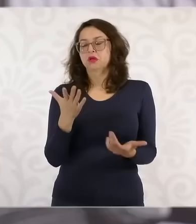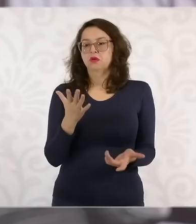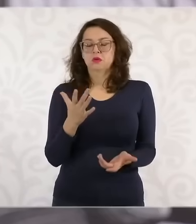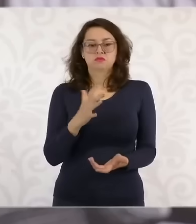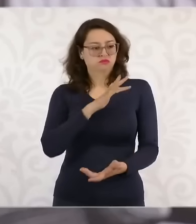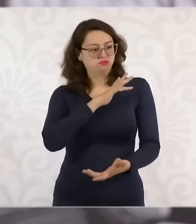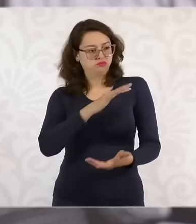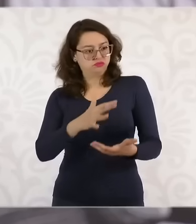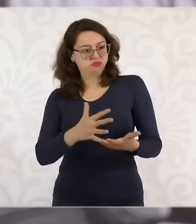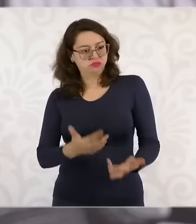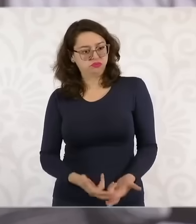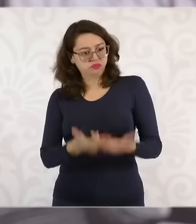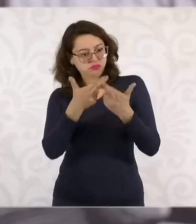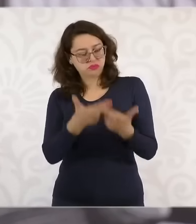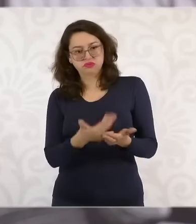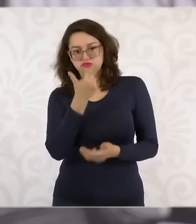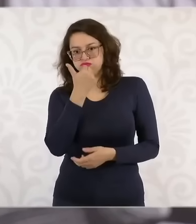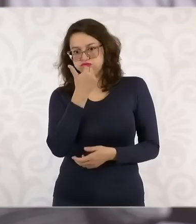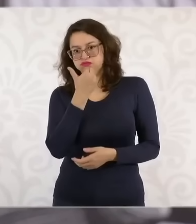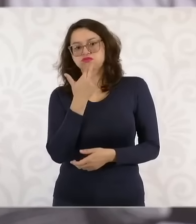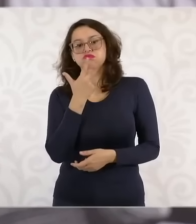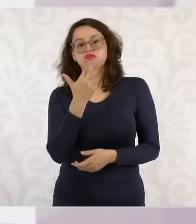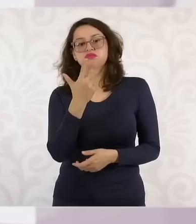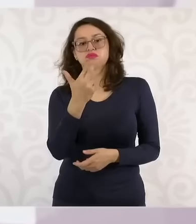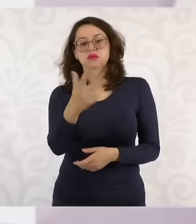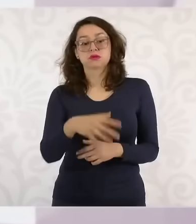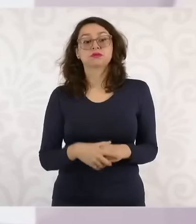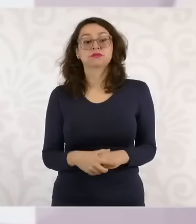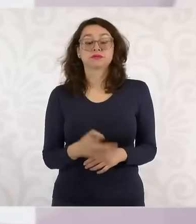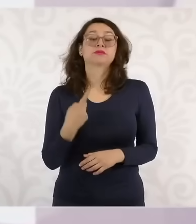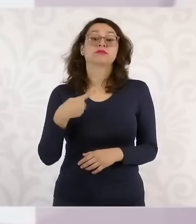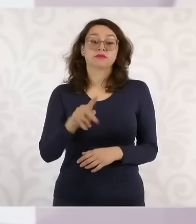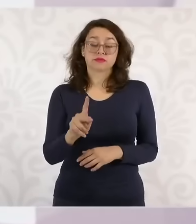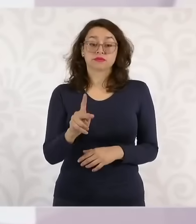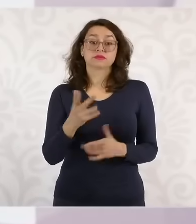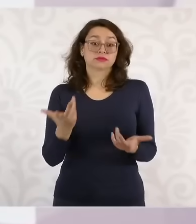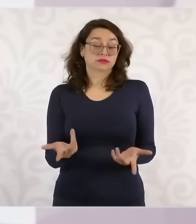pero también pues tenemos que hacer frente a los mercados internacionales,